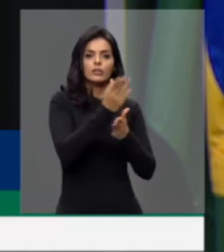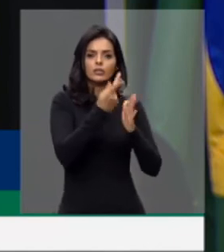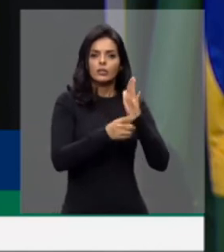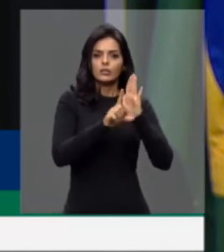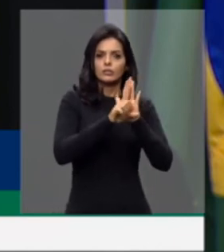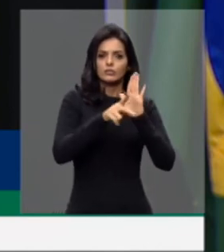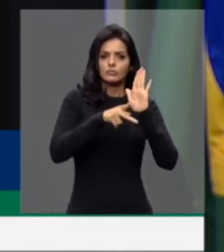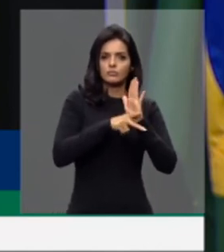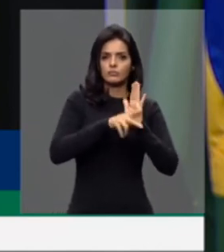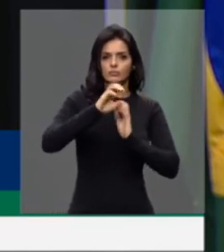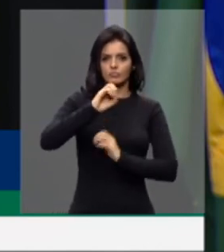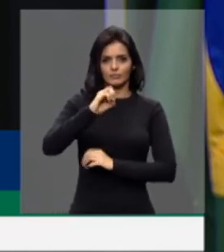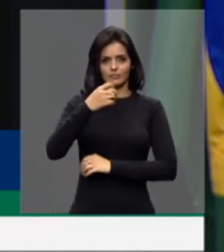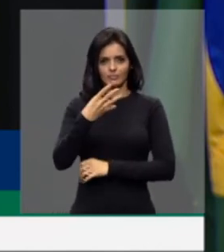IMPOSTAS AQUI. ÉPRECISO LEMBRAR QUE EM ABRIL, MAIO,